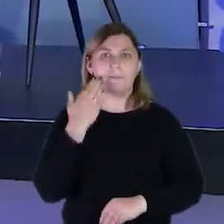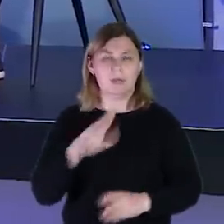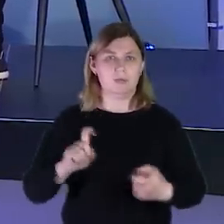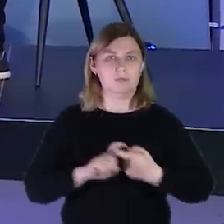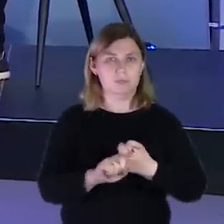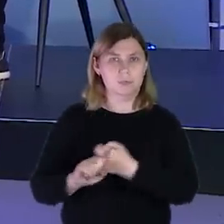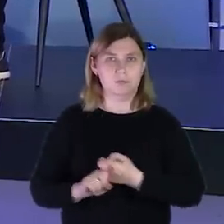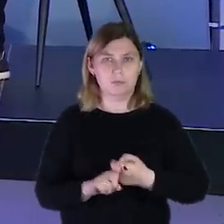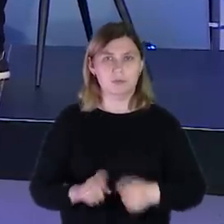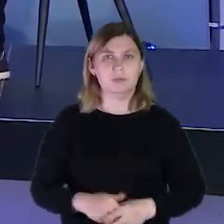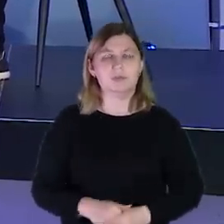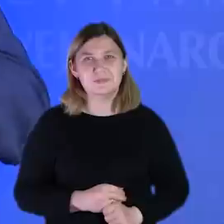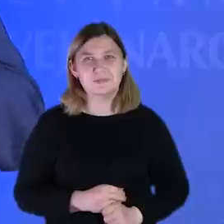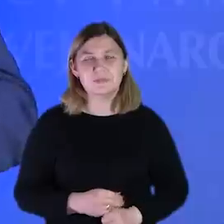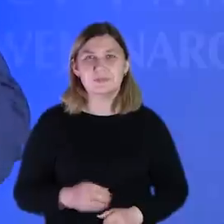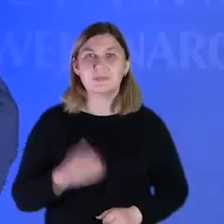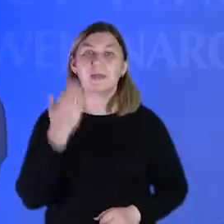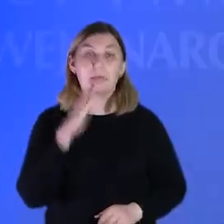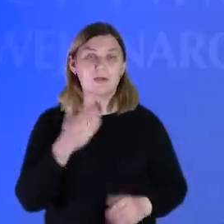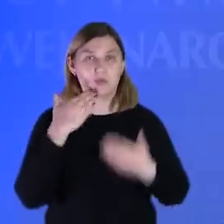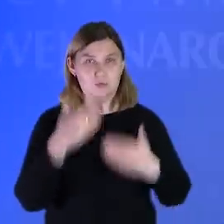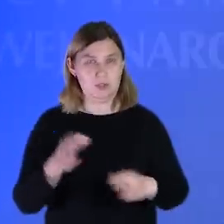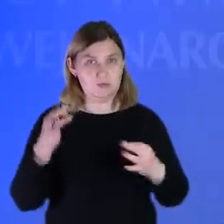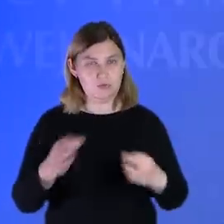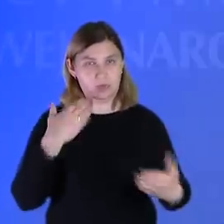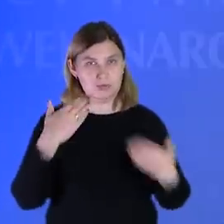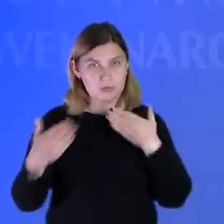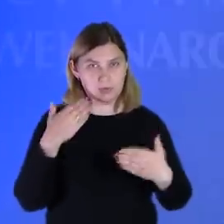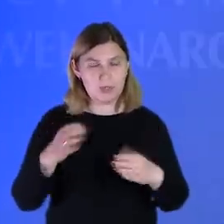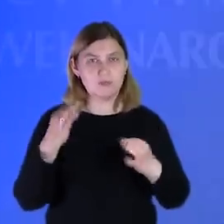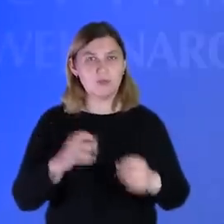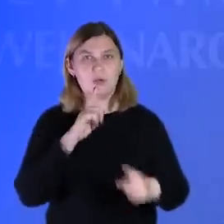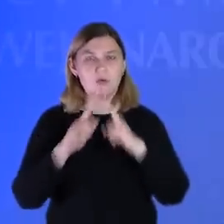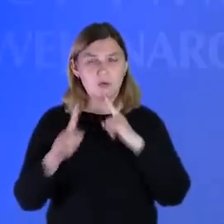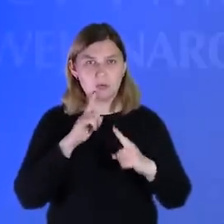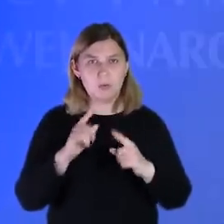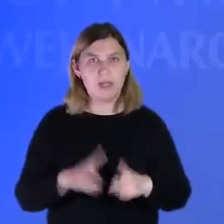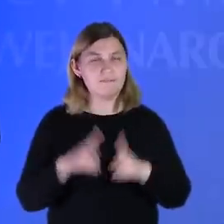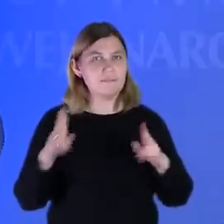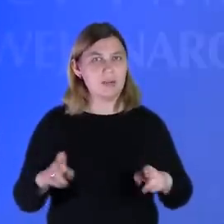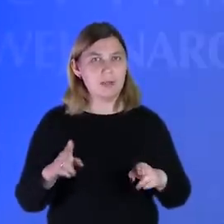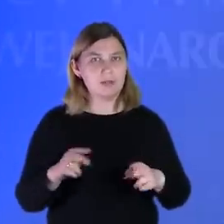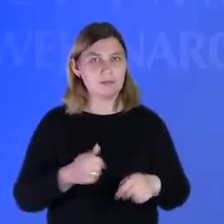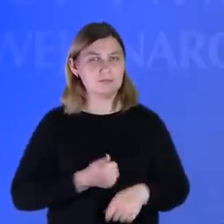się wiąże. -Bardzo dziękuję za dzisiejszą debatę, za dzisiejszą rozmowę w ramach cyklu Tajemnice